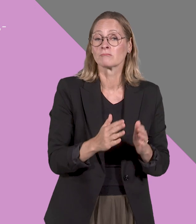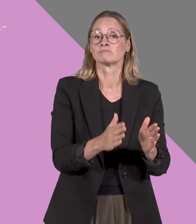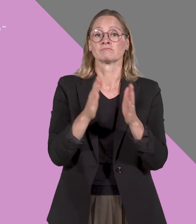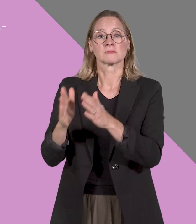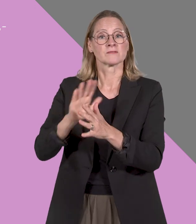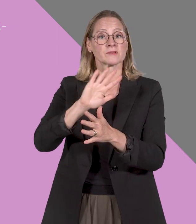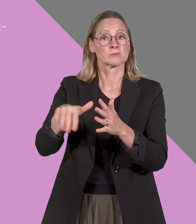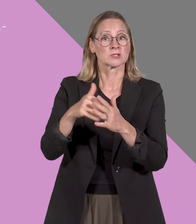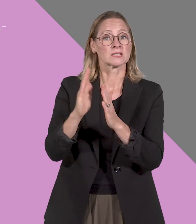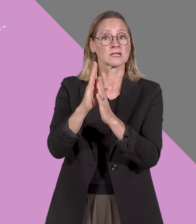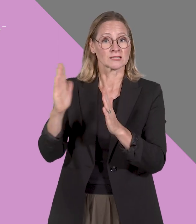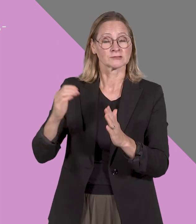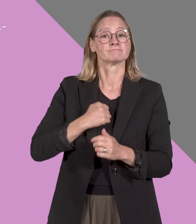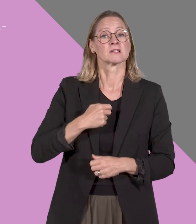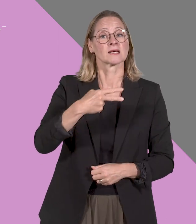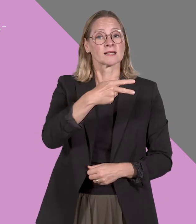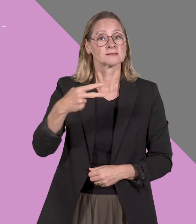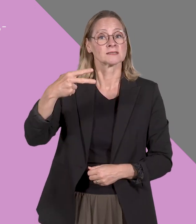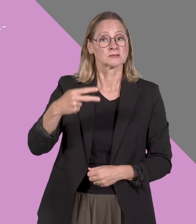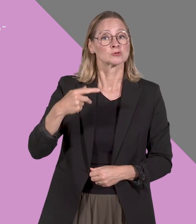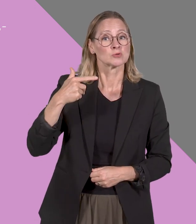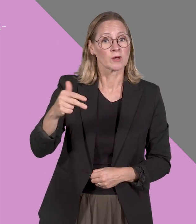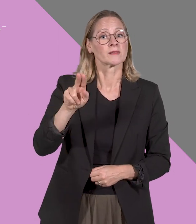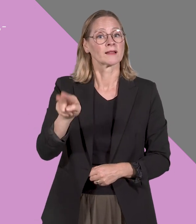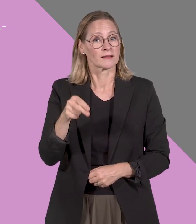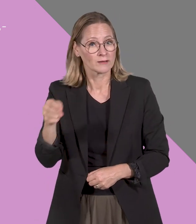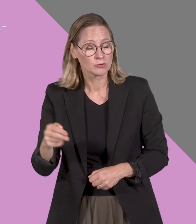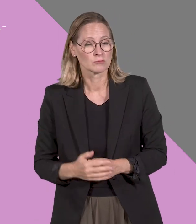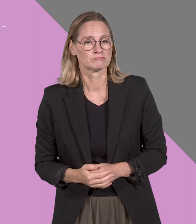ja Viittomakieliselle kirjastolle (220 000 €).